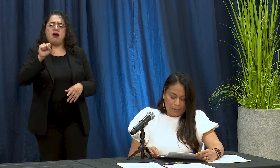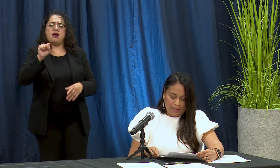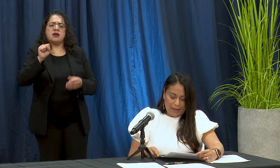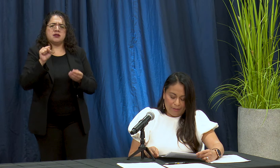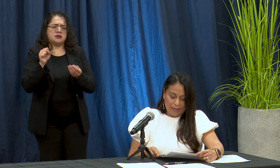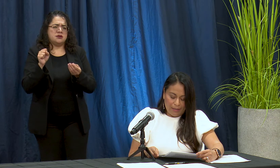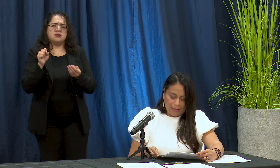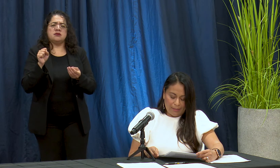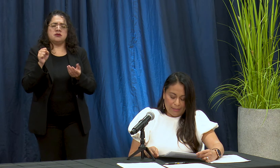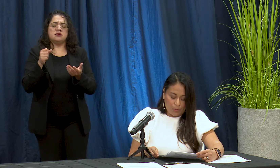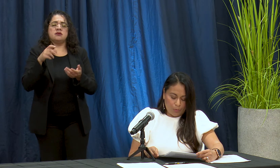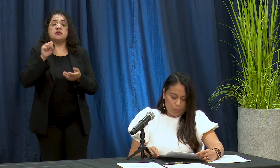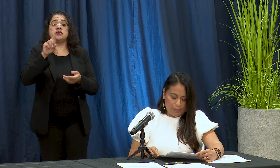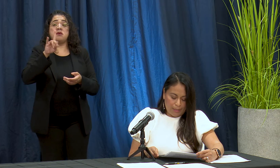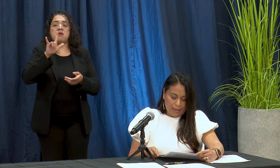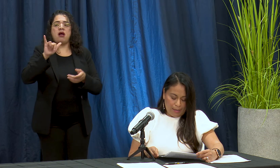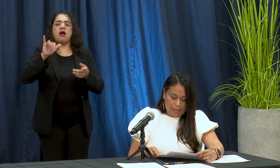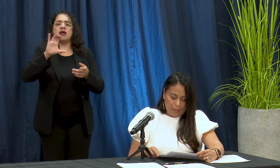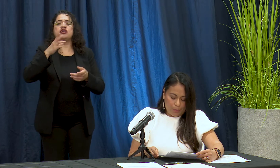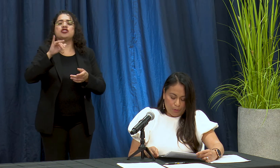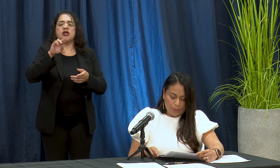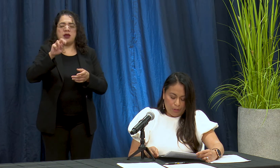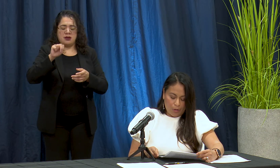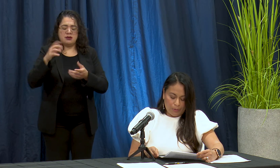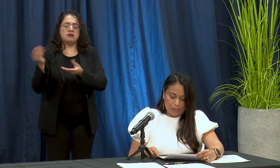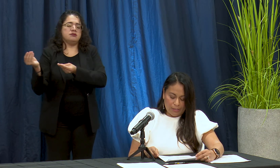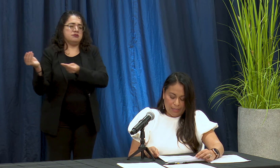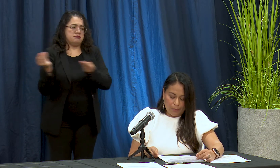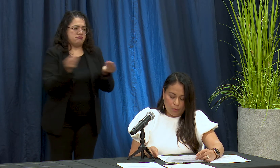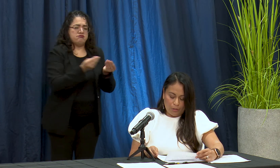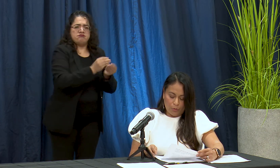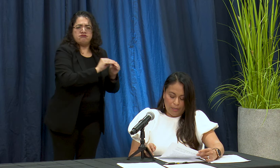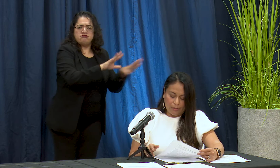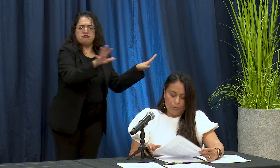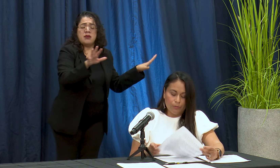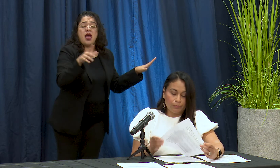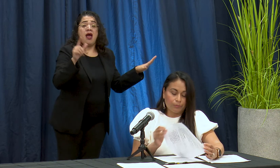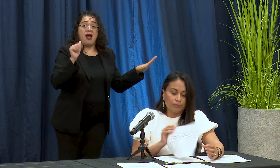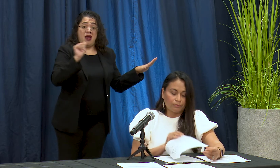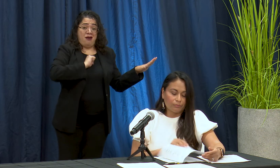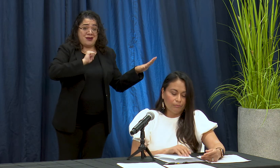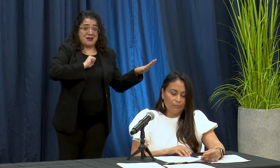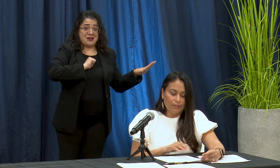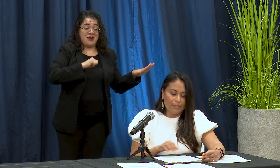grave a de salud pública el puerto de esta monetary ando la